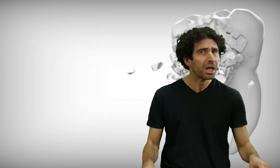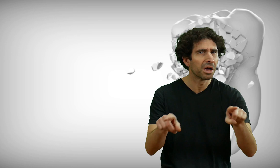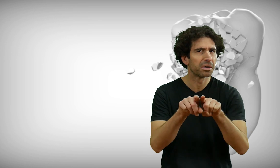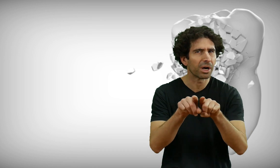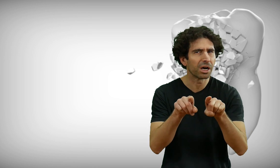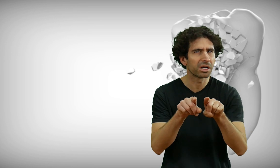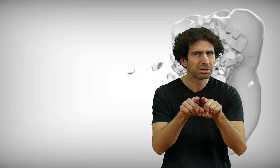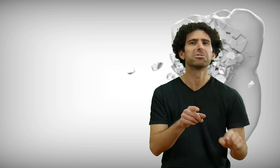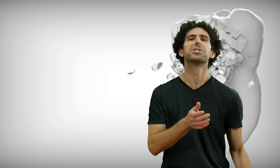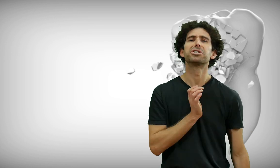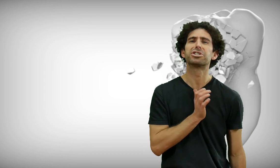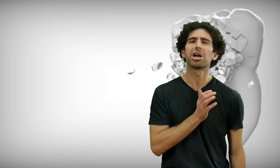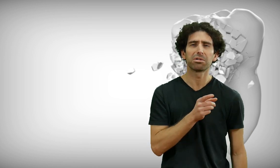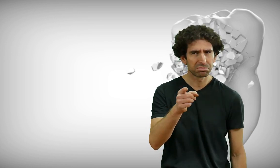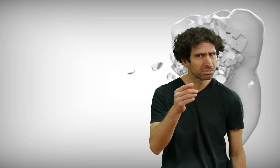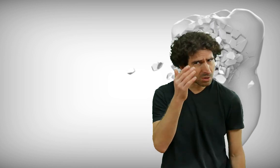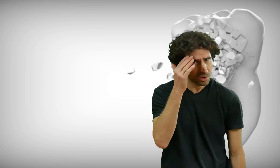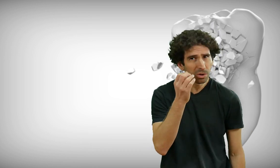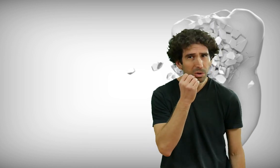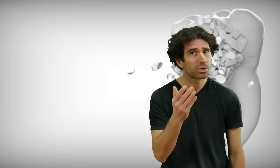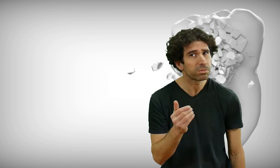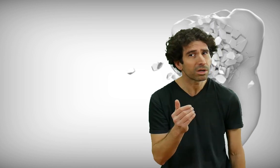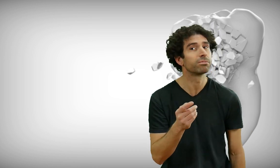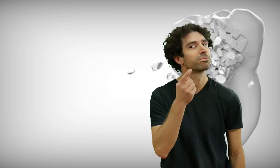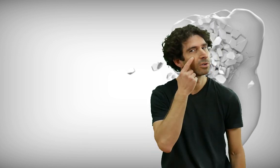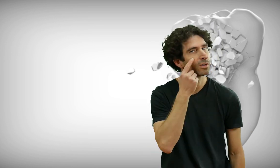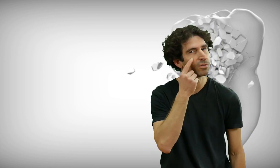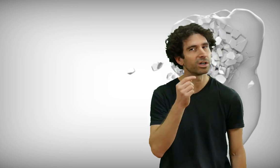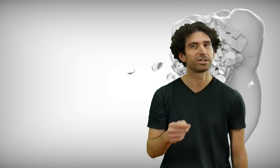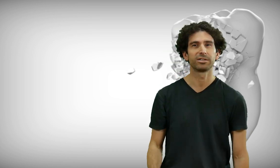Pareil, tu connais bien les chiens ? Voyons ça.